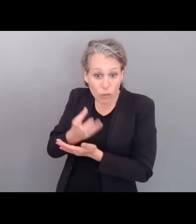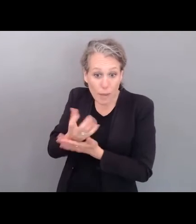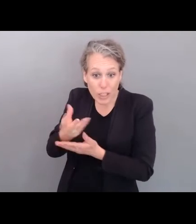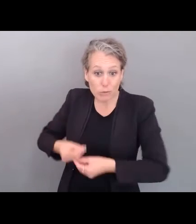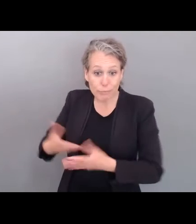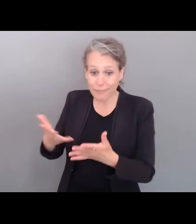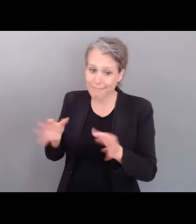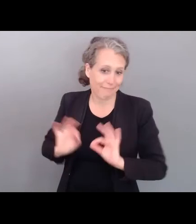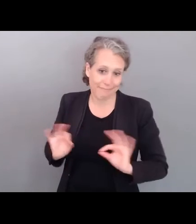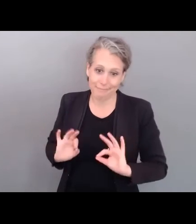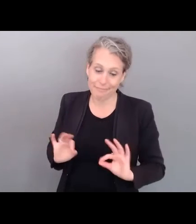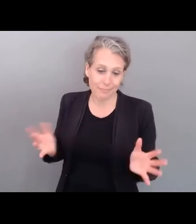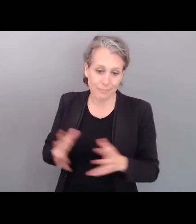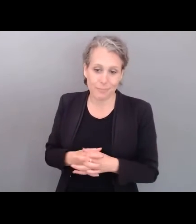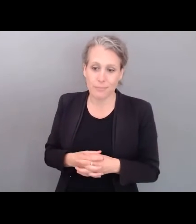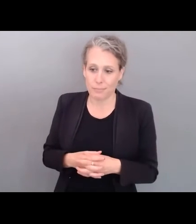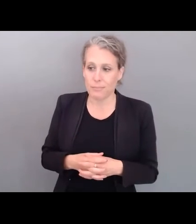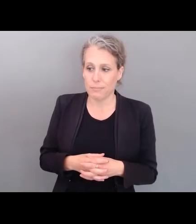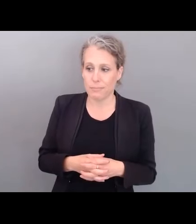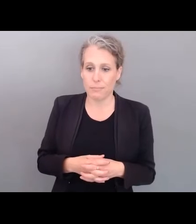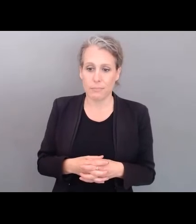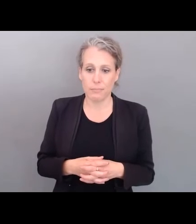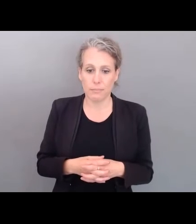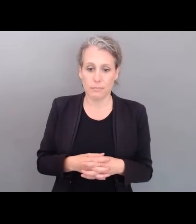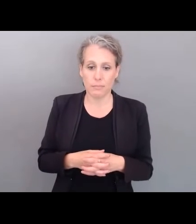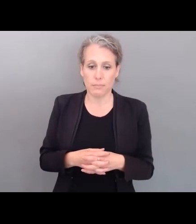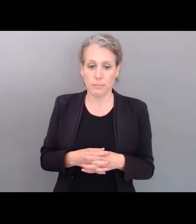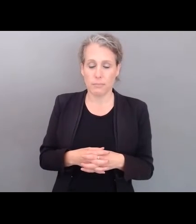discapacidad ya se han vacunado no se publican aún.